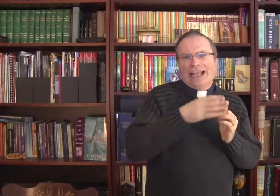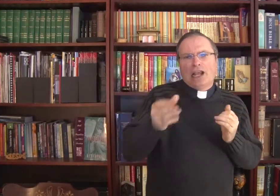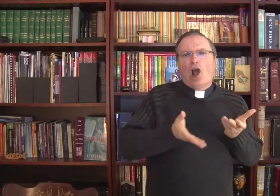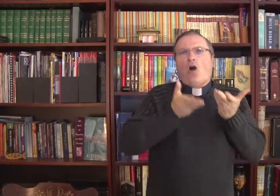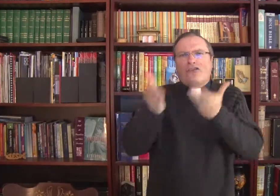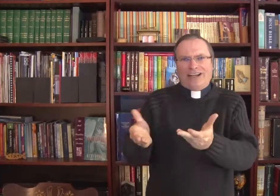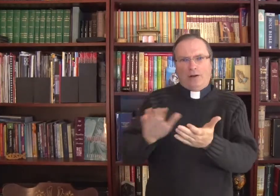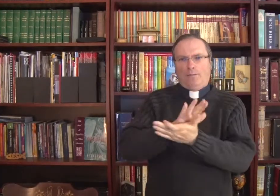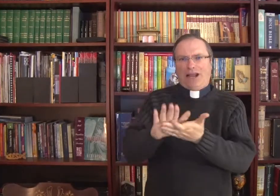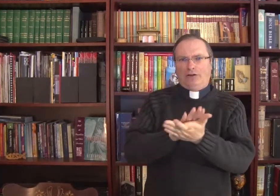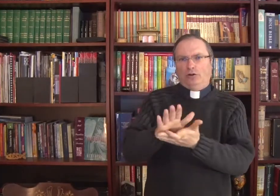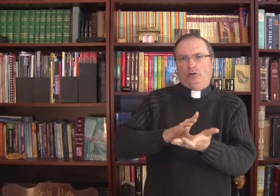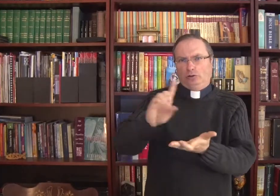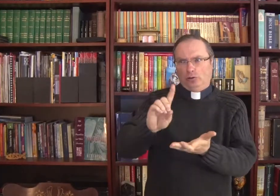et offrir le pardon de Dieu,